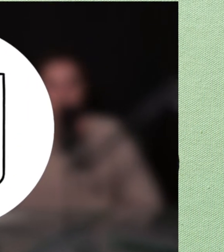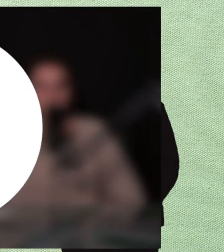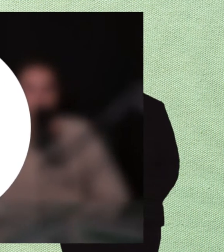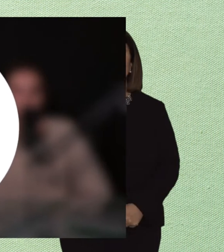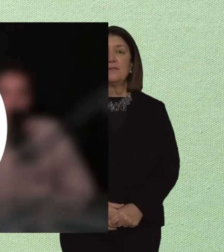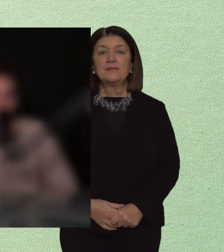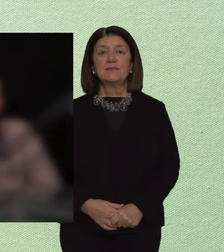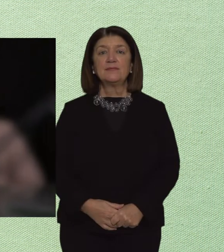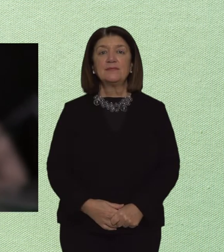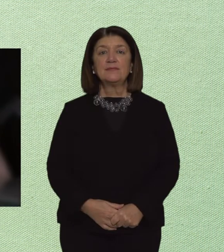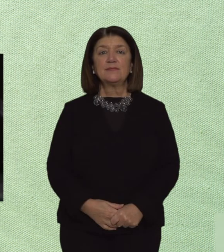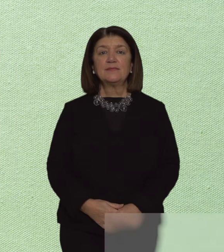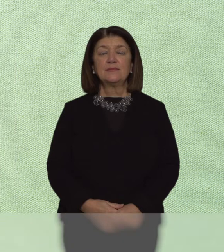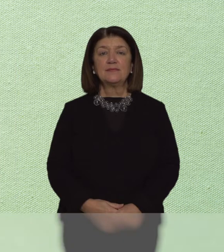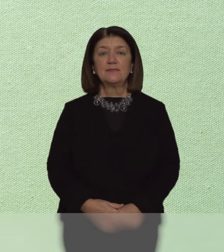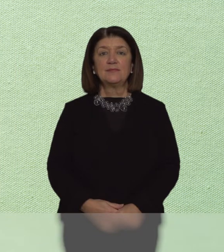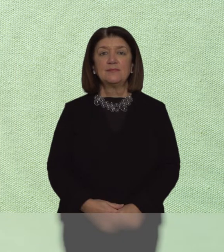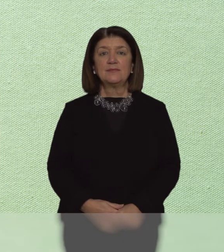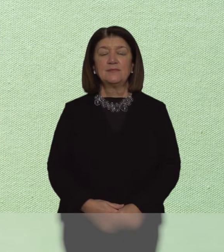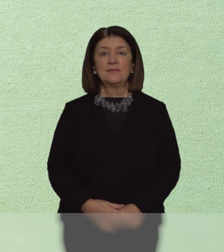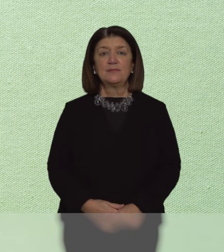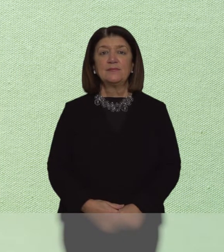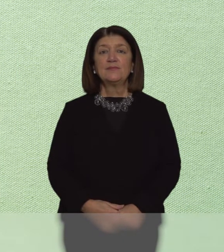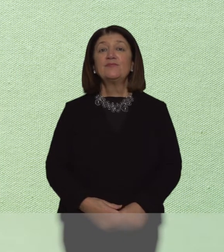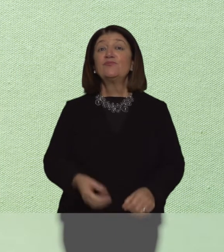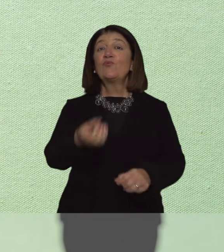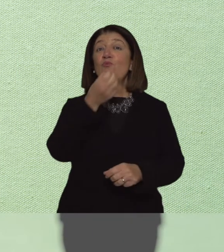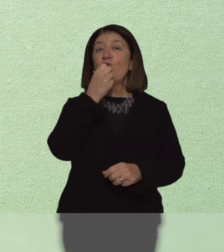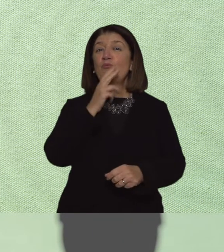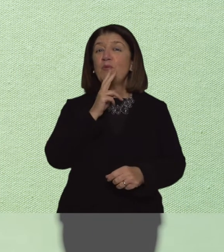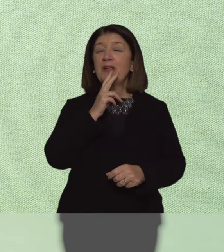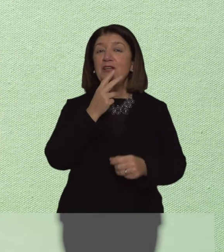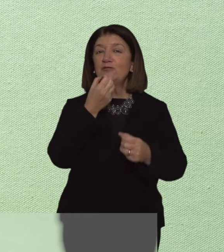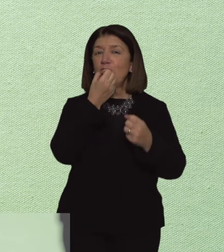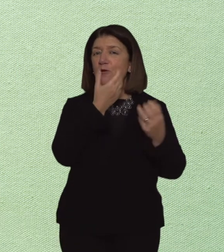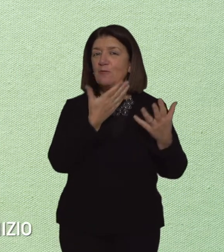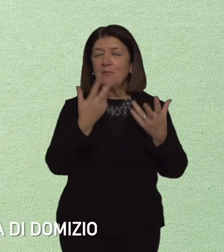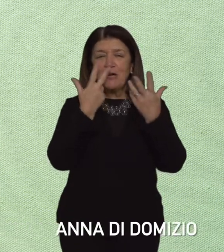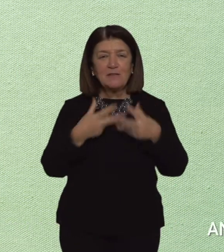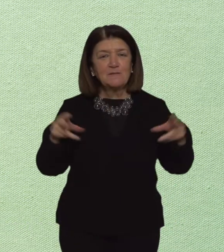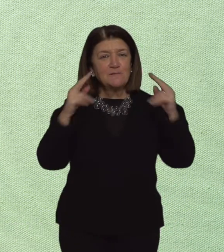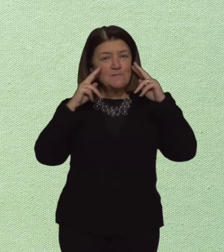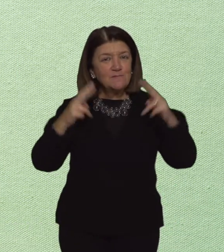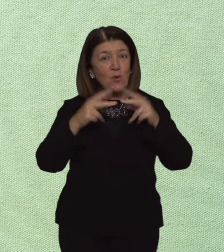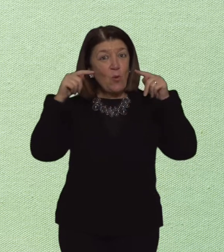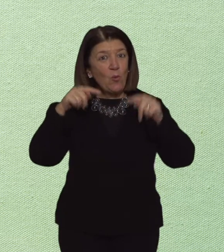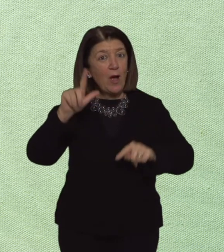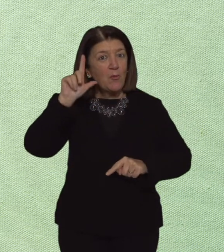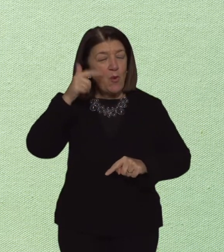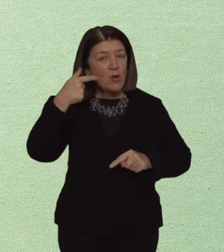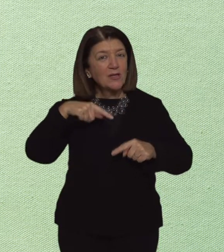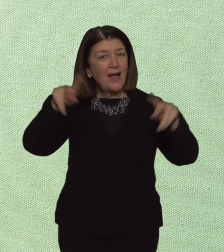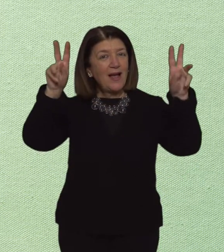Buon pomeriggio e ben ritrovati amici e amiche al nostro podcast A Tu per The, oggi